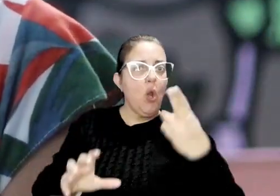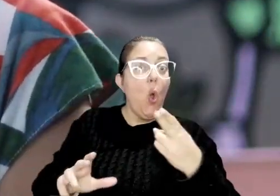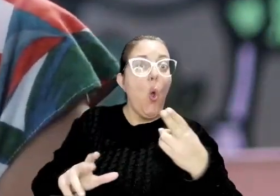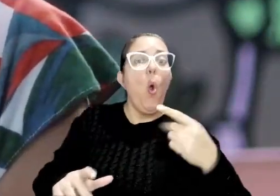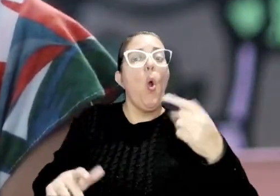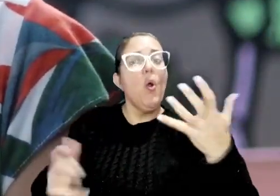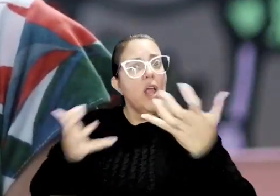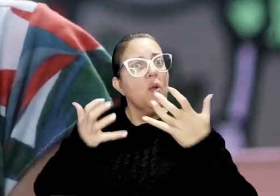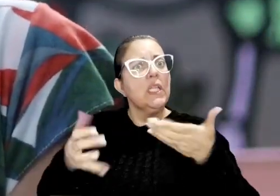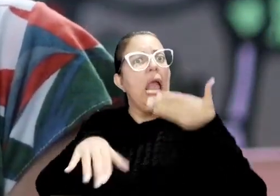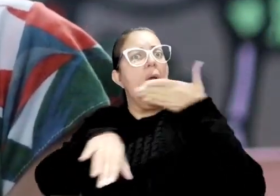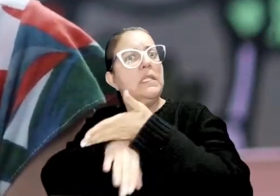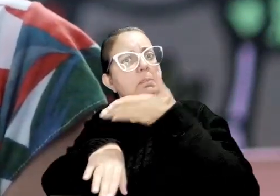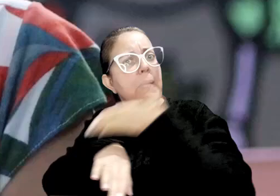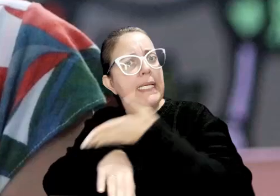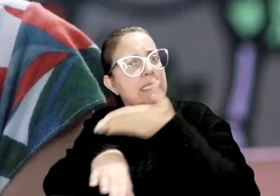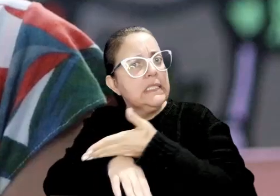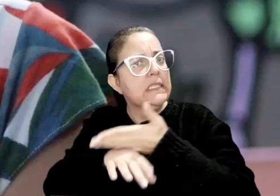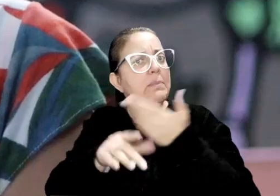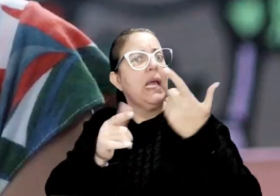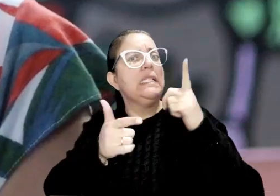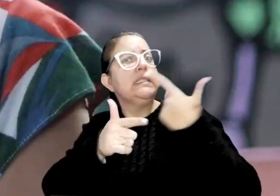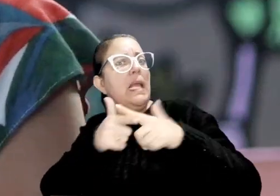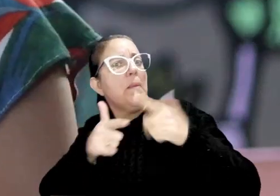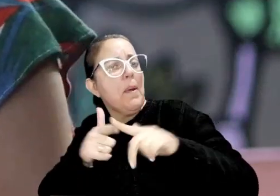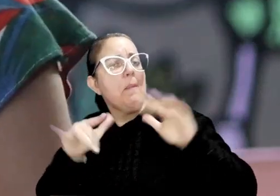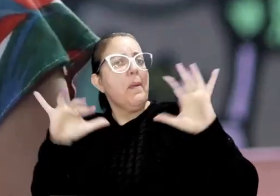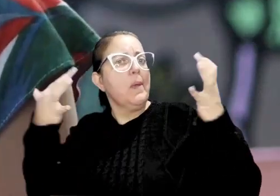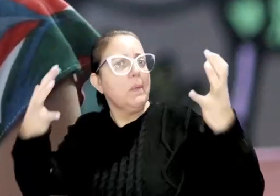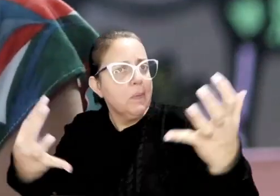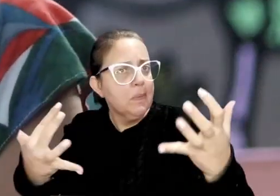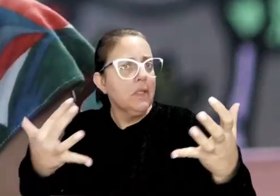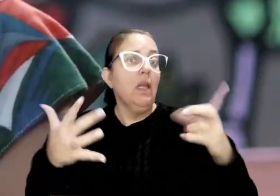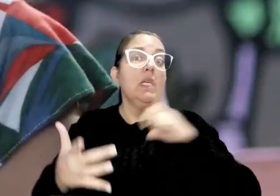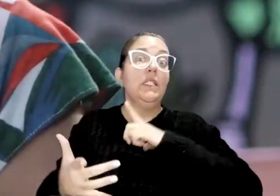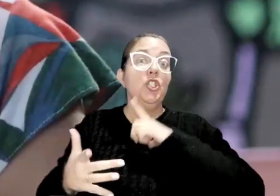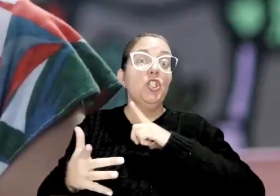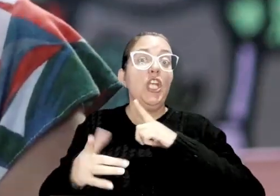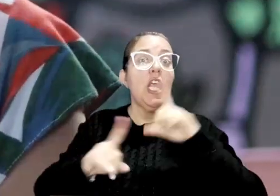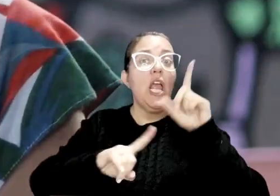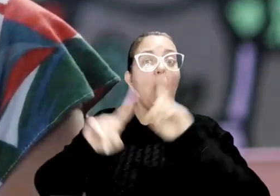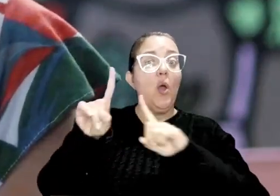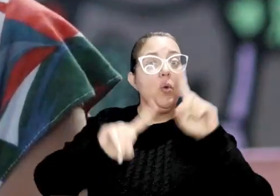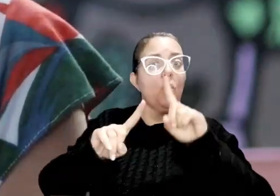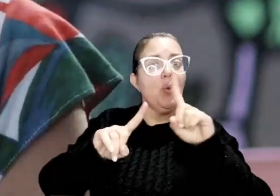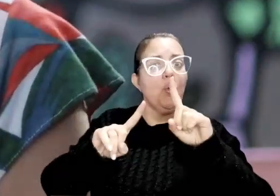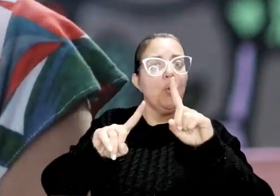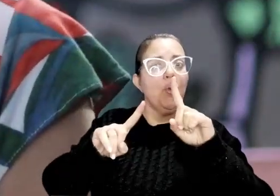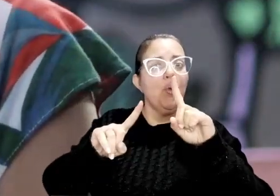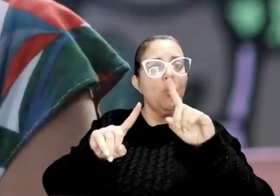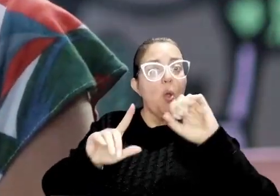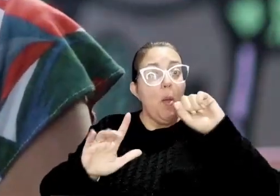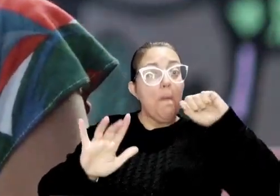concepção que diminuía o Marco dos atingidos e que na matemática aumentava os benefícios né aumentava